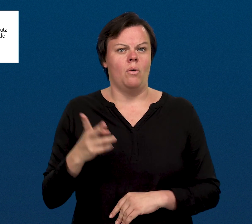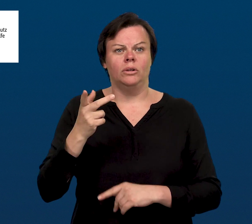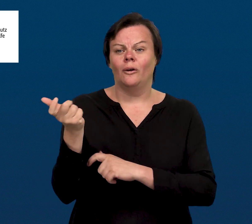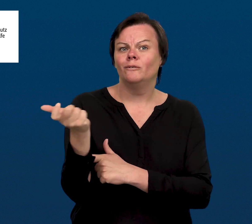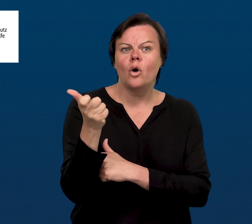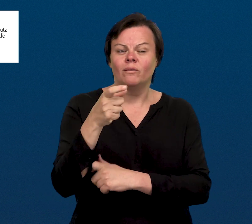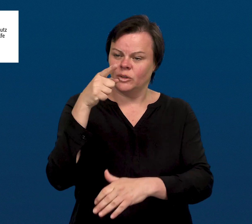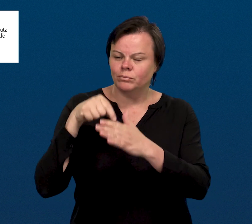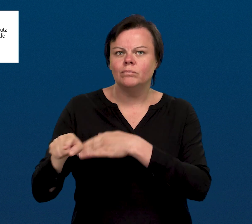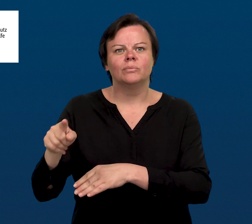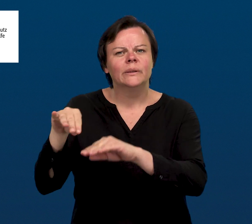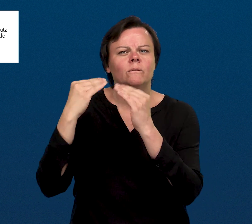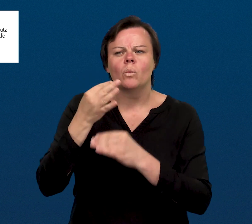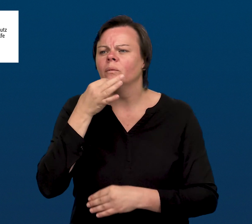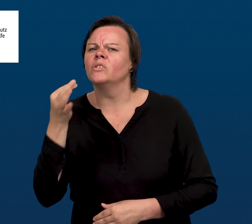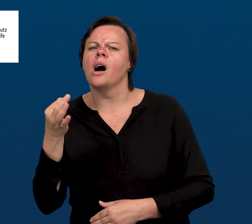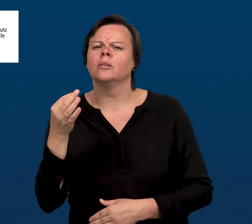oder bei der Feuerwehr zu informieren,